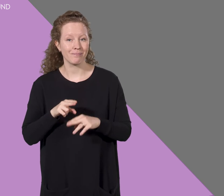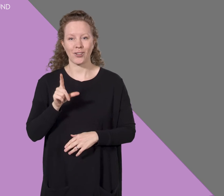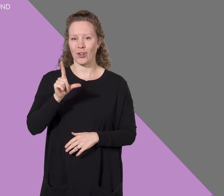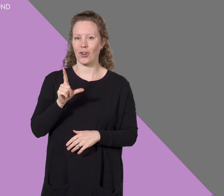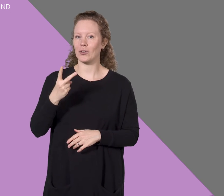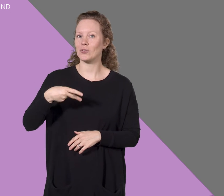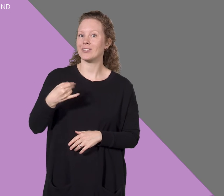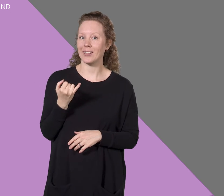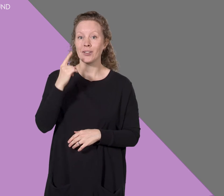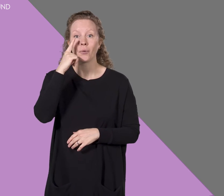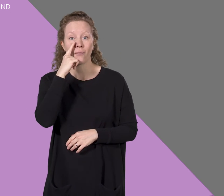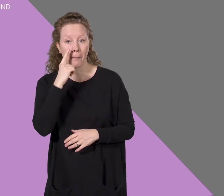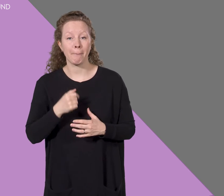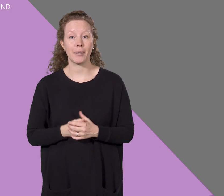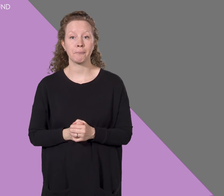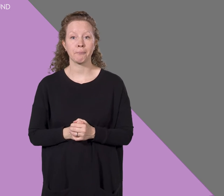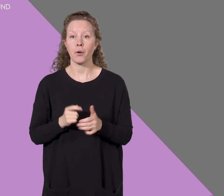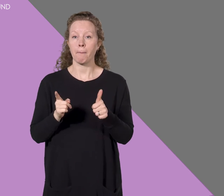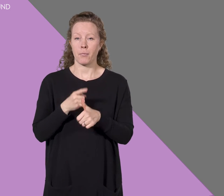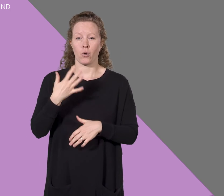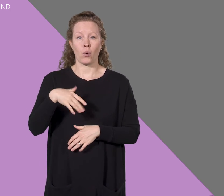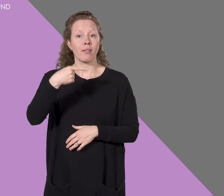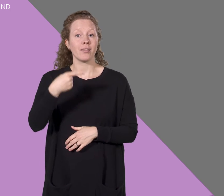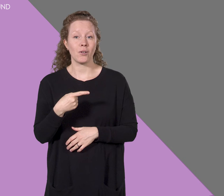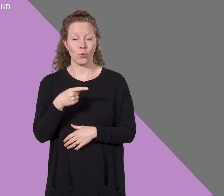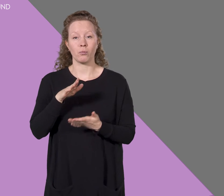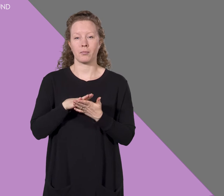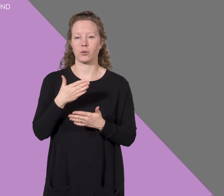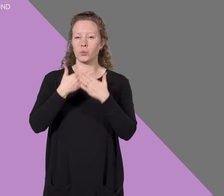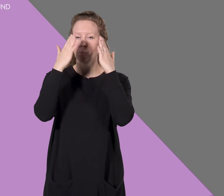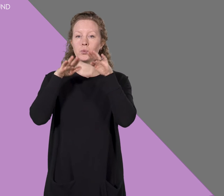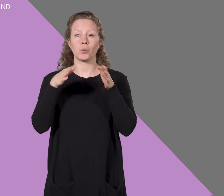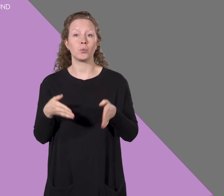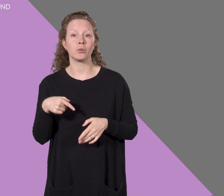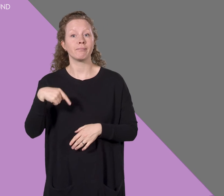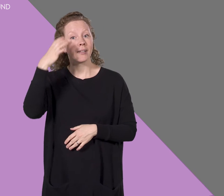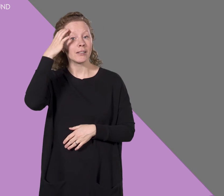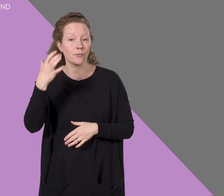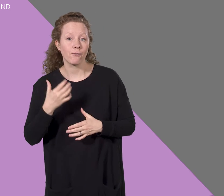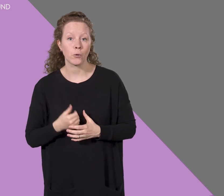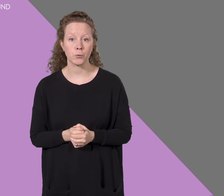lördagen den 26 november klockan 10 i Ljusa huset i Helsingfors.